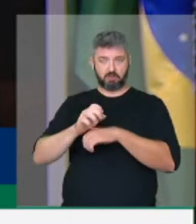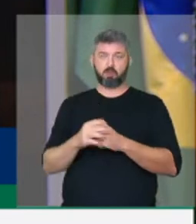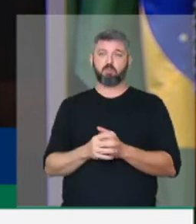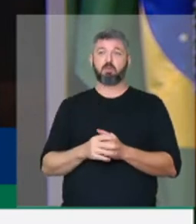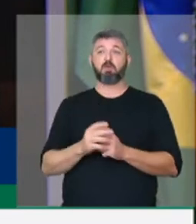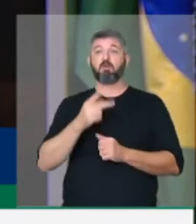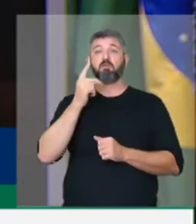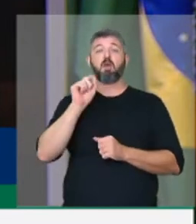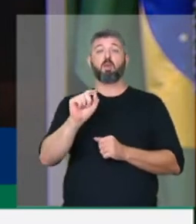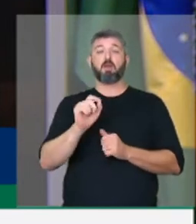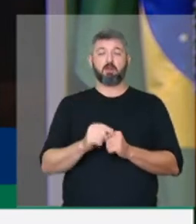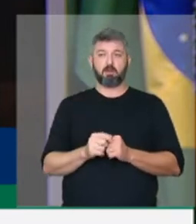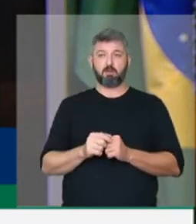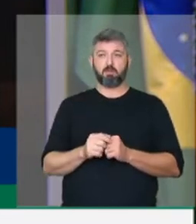SANTO QUE DENUNCIO IA O